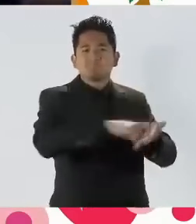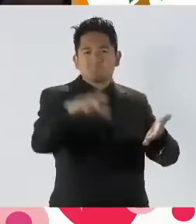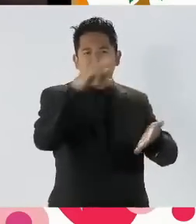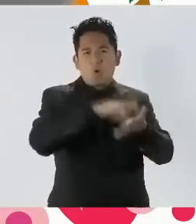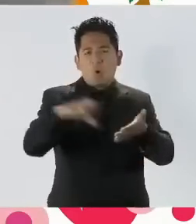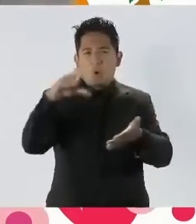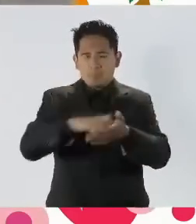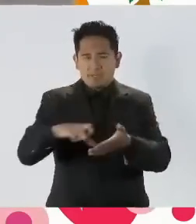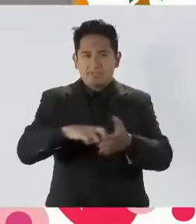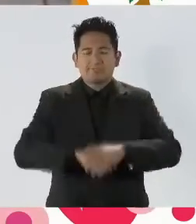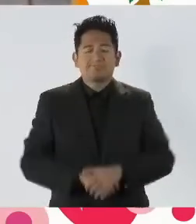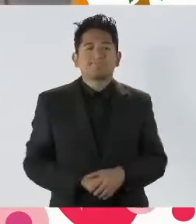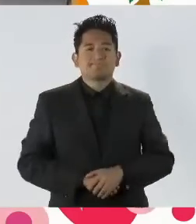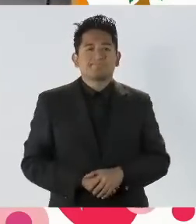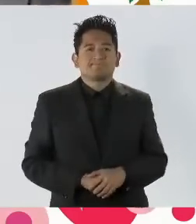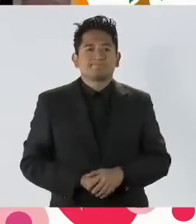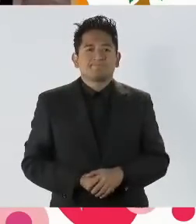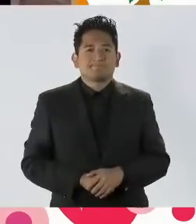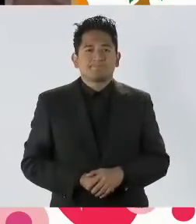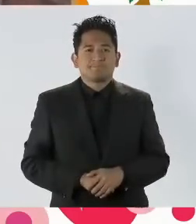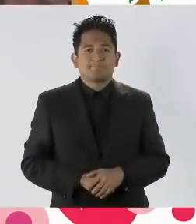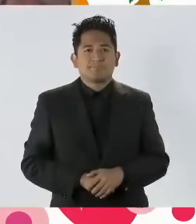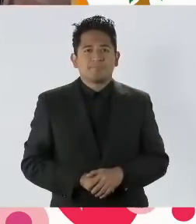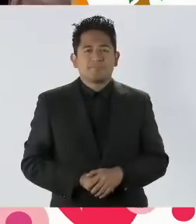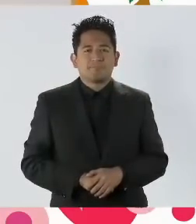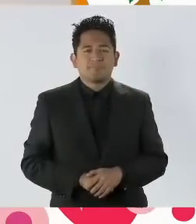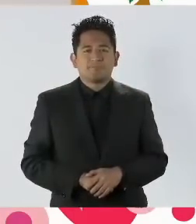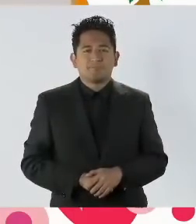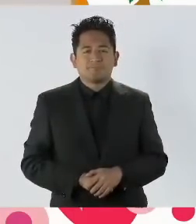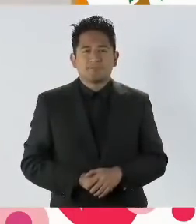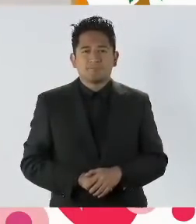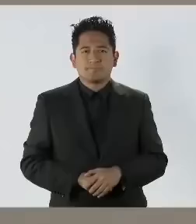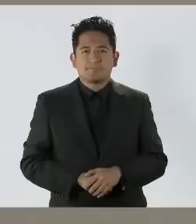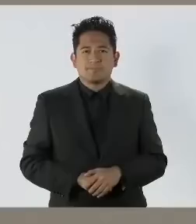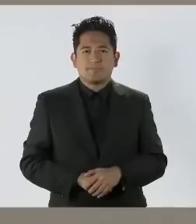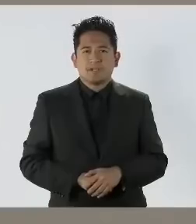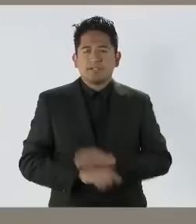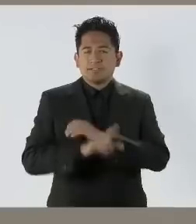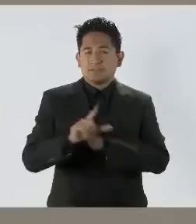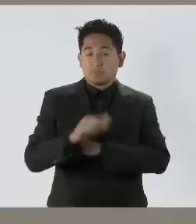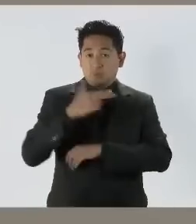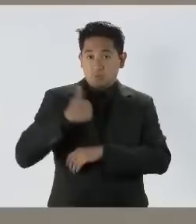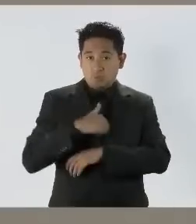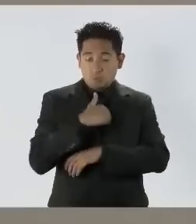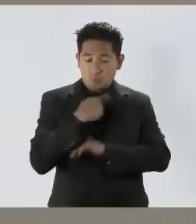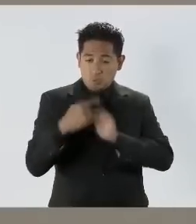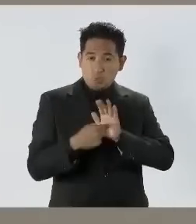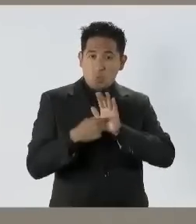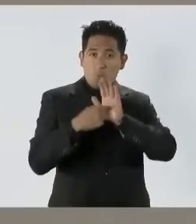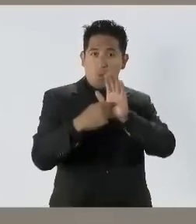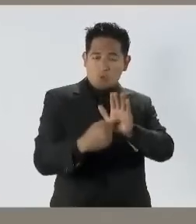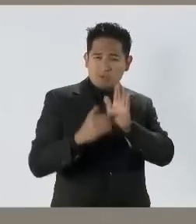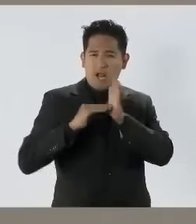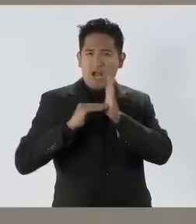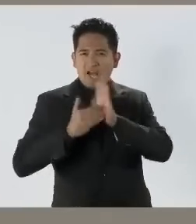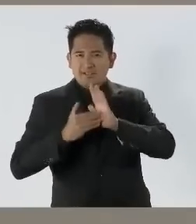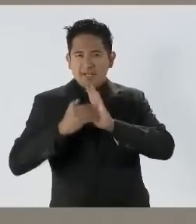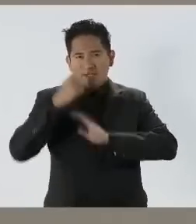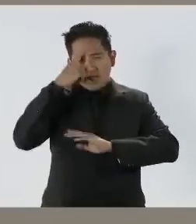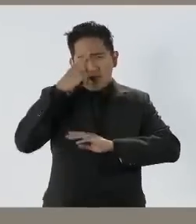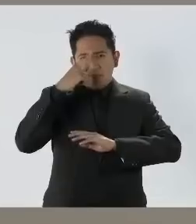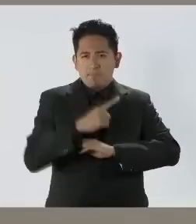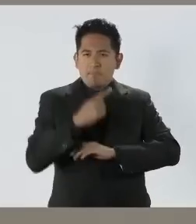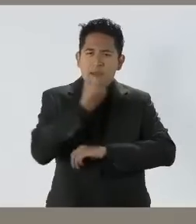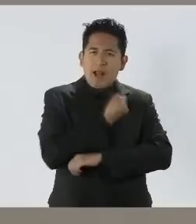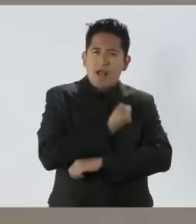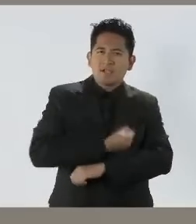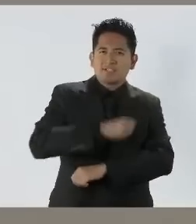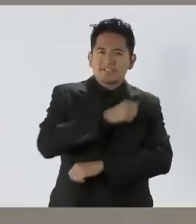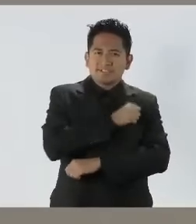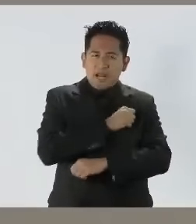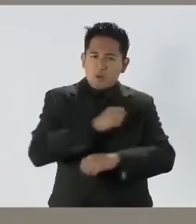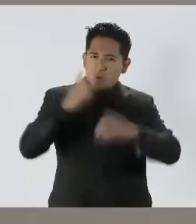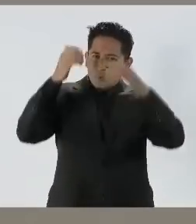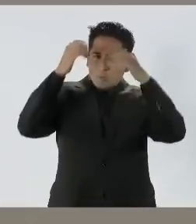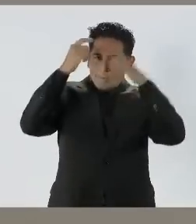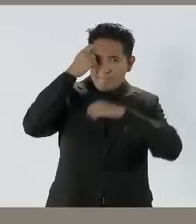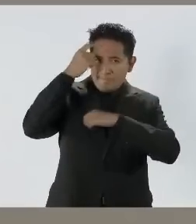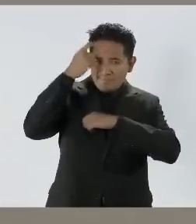las estrategias de Salud Mental hoy la Salud Mental va a ser prioridad para este gobierno